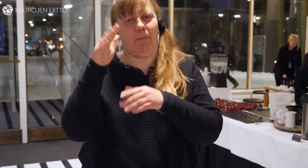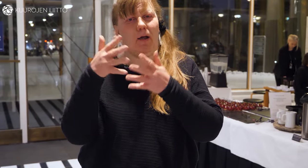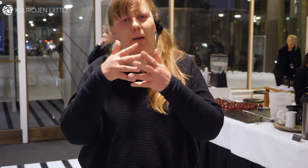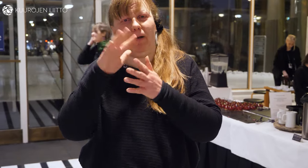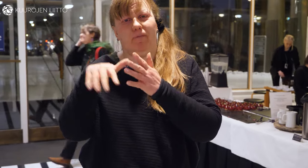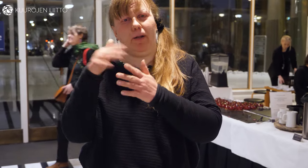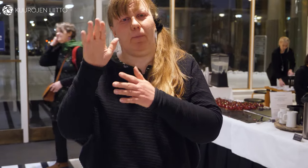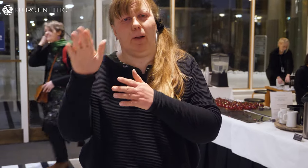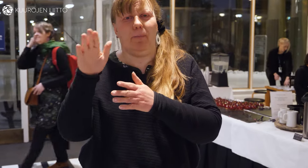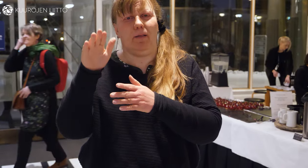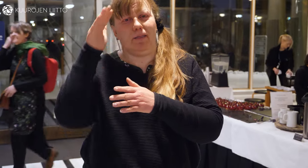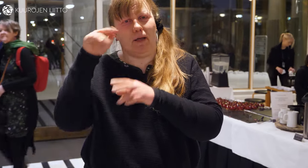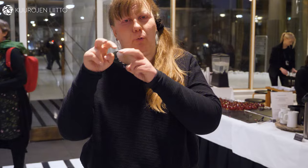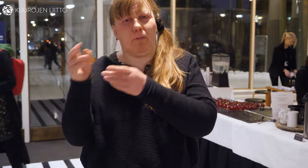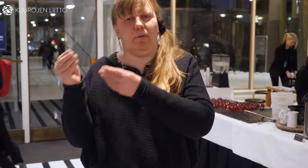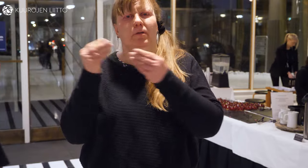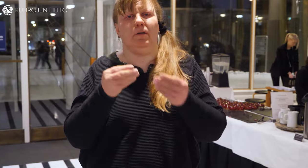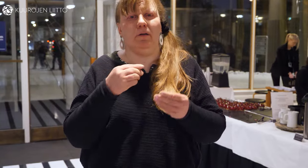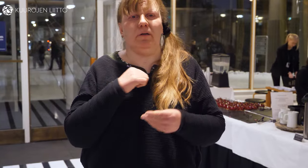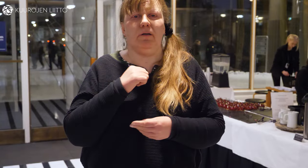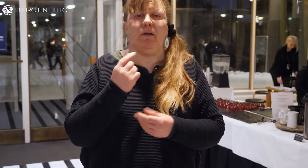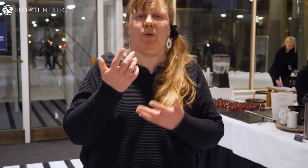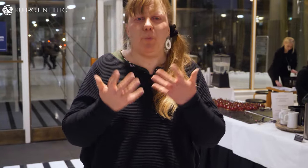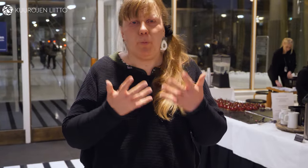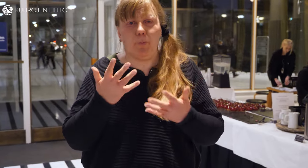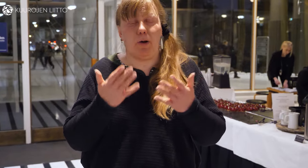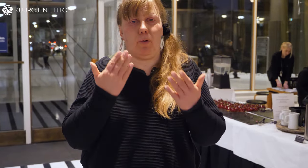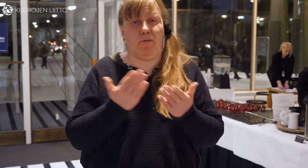amerikkalaisen viittomakielen pohjalta tehtyyn tutkimukseen, - enkä ollut koskaan täysin sinut asian kanssa.